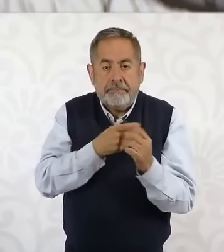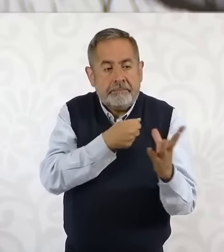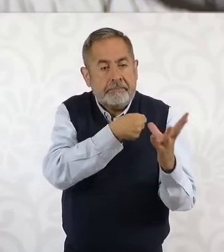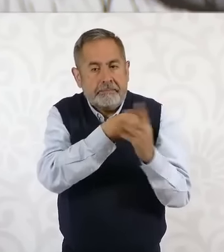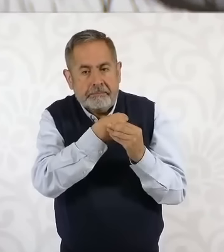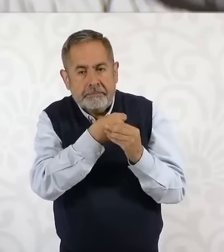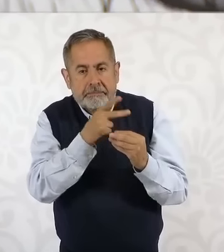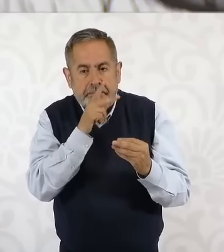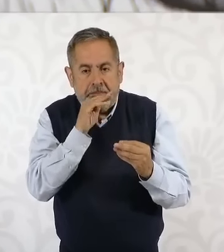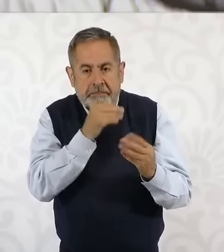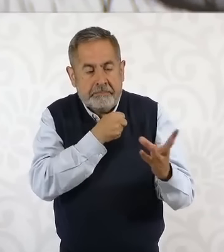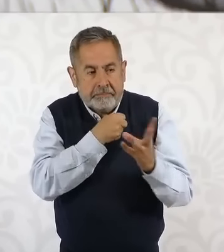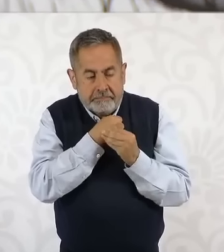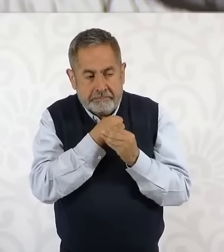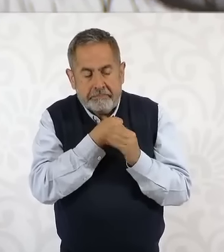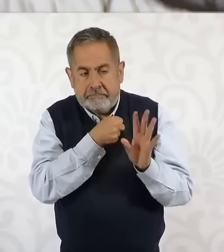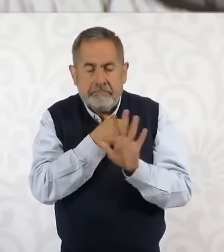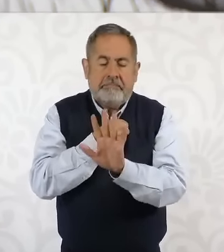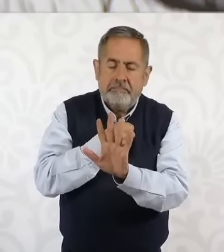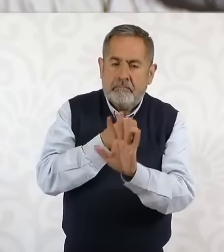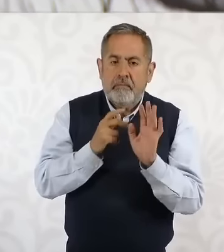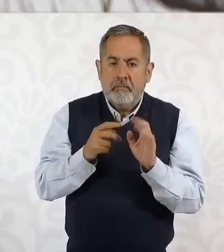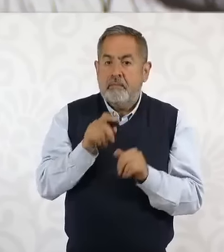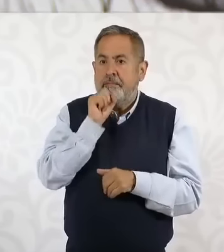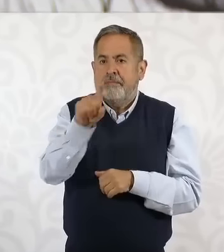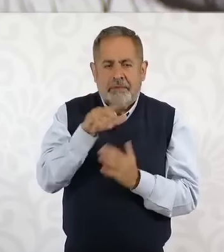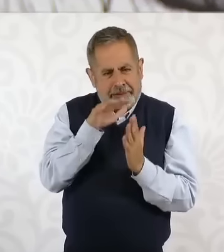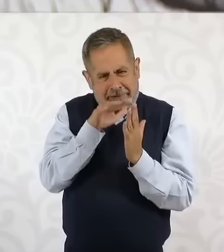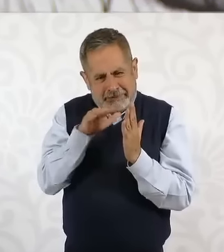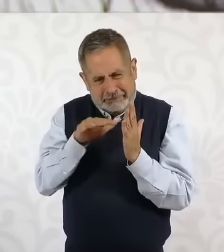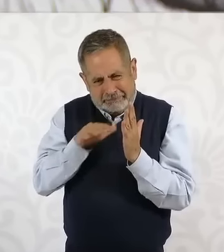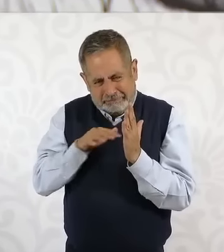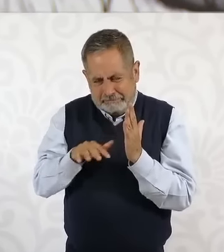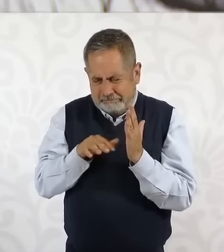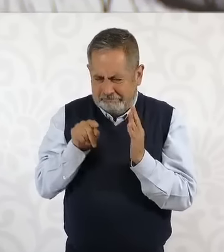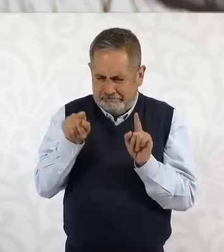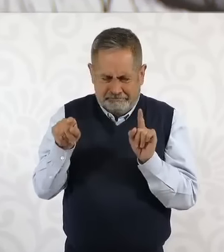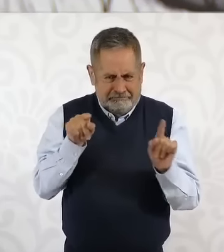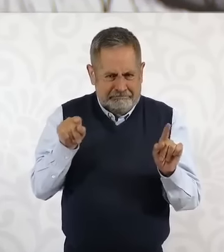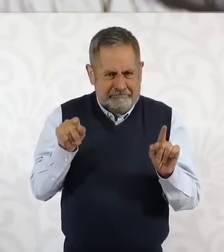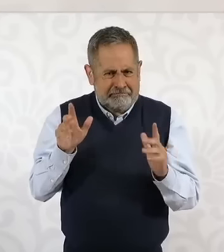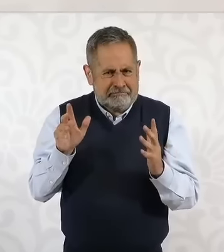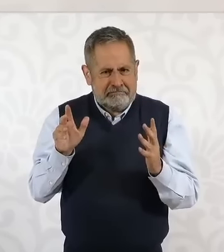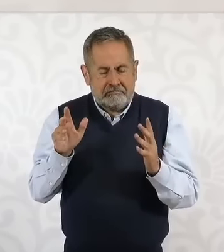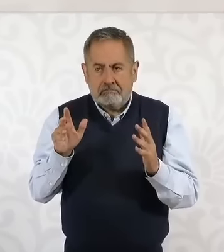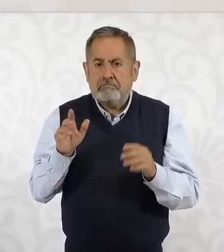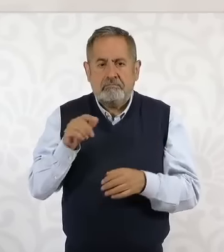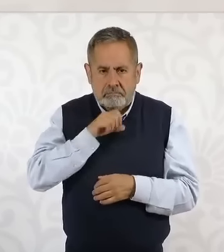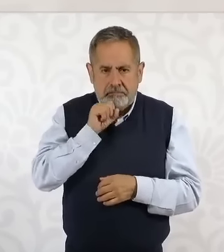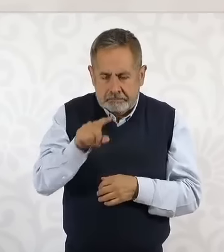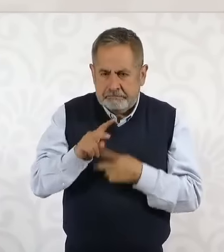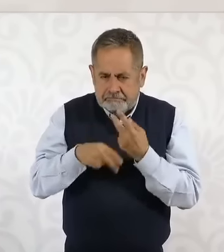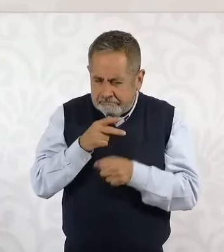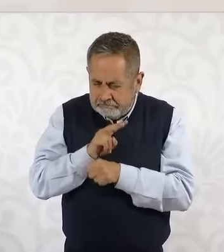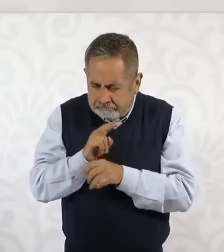y padres, porque también yo he leído todos los casos y he eh llevado seguimiento de los casos.